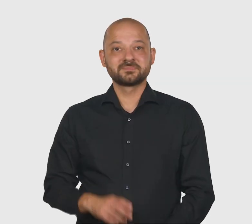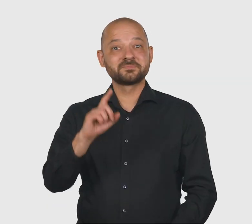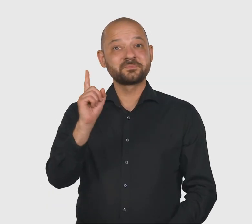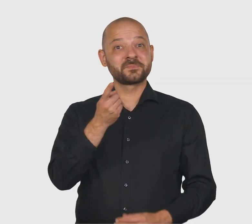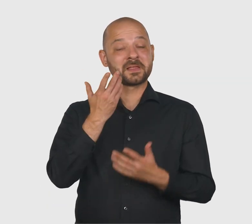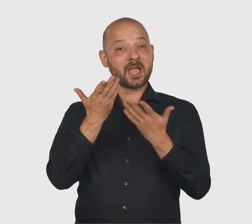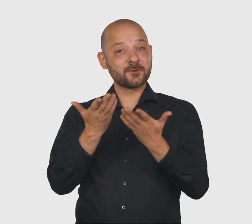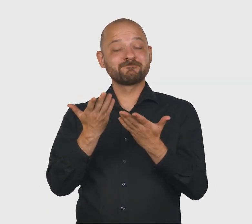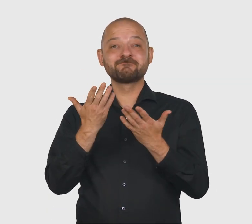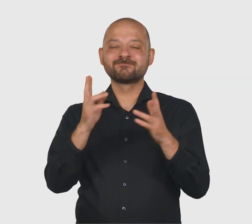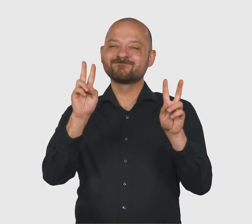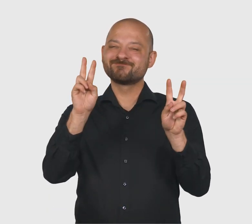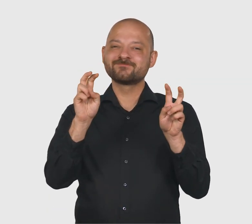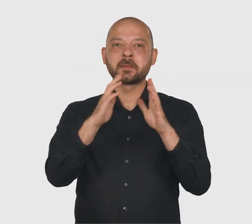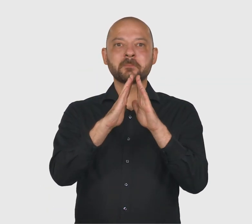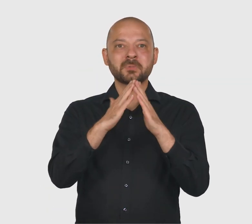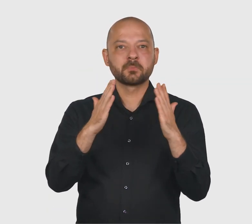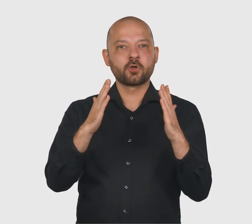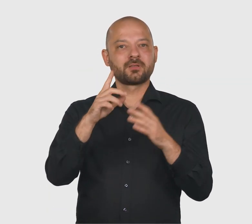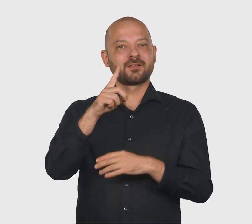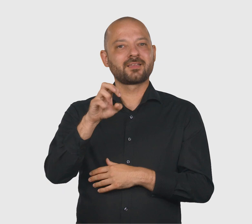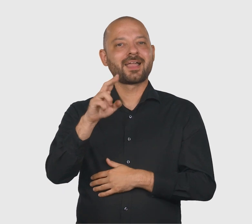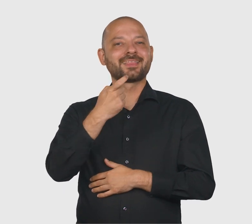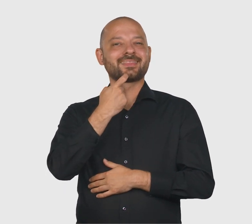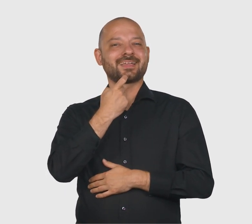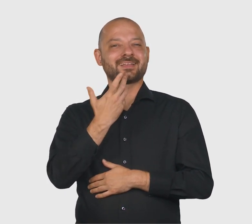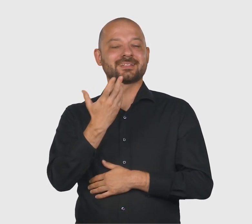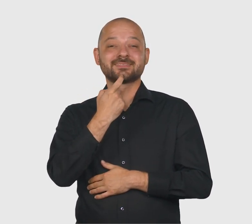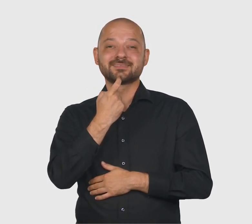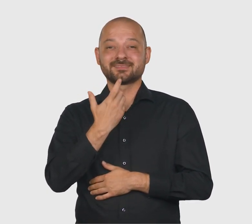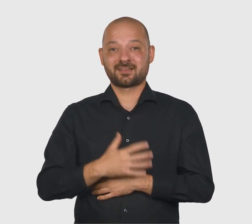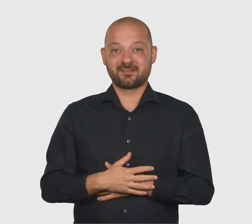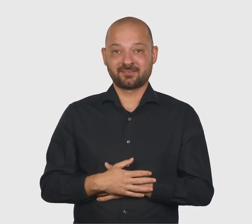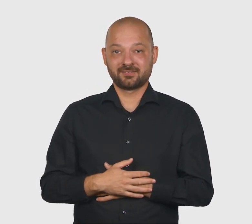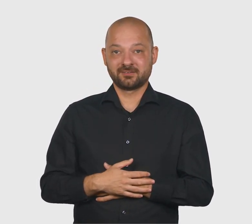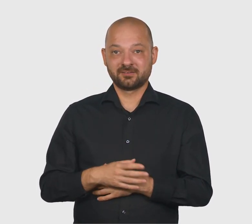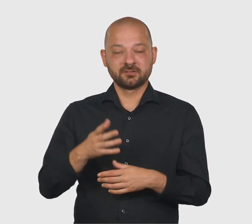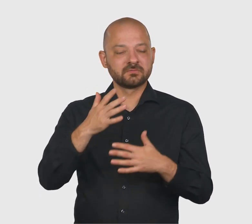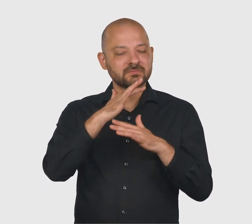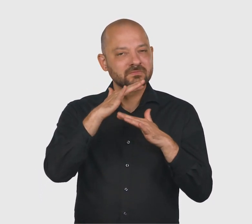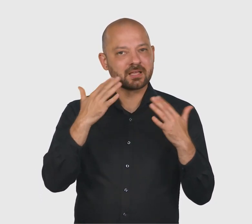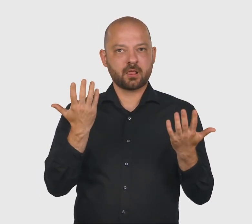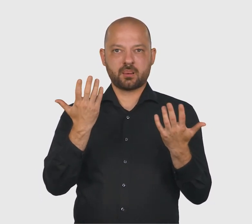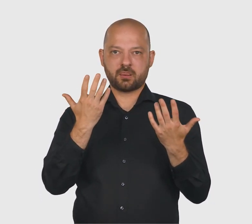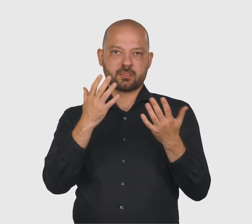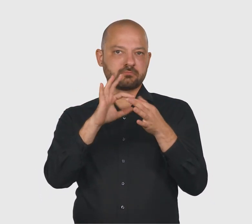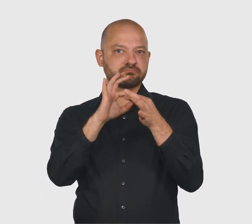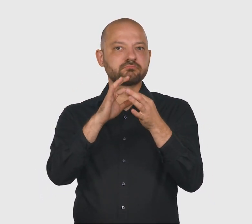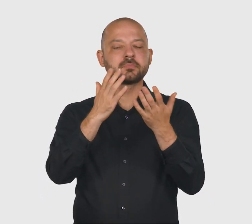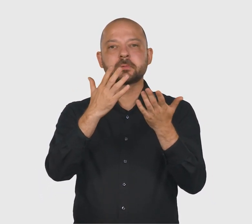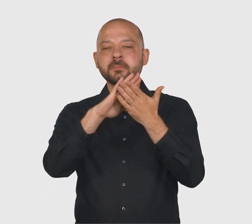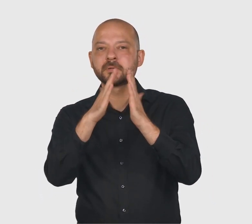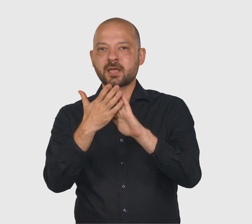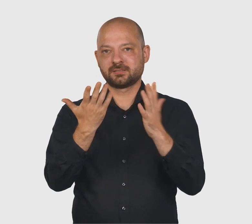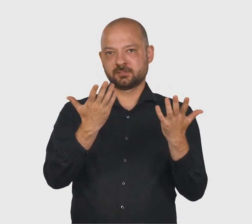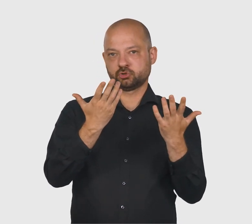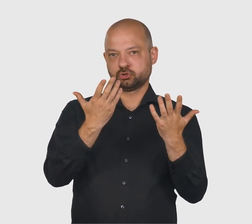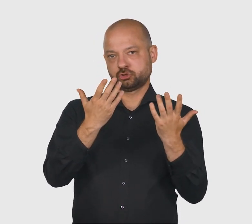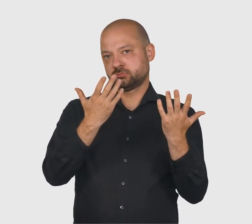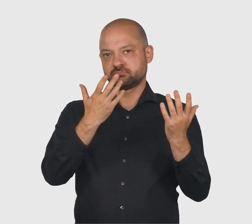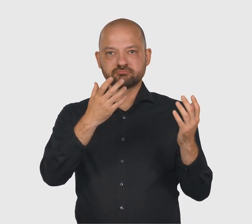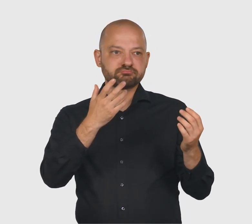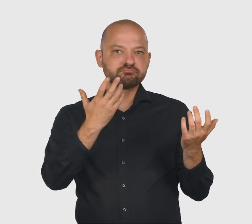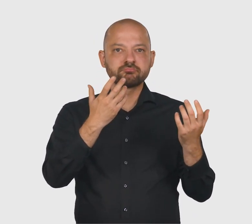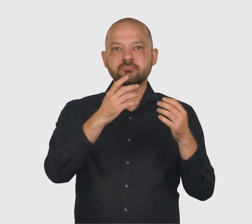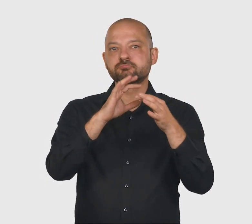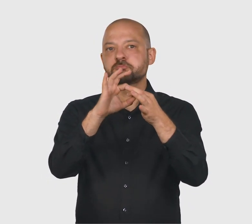Die „Bibliothek der Dinge“ bietet viele praktische Gegenstände